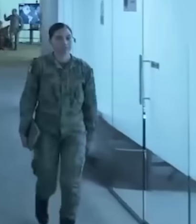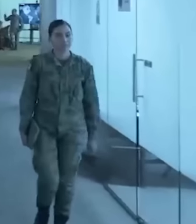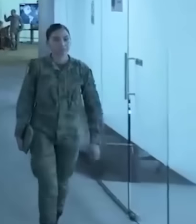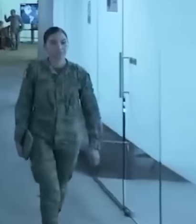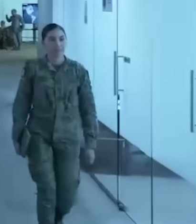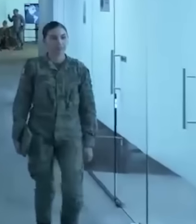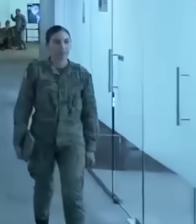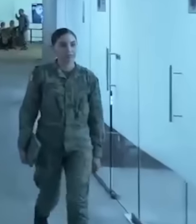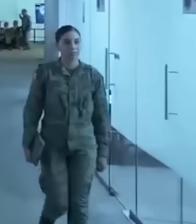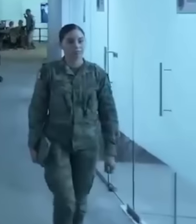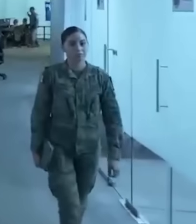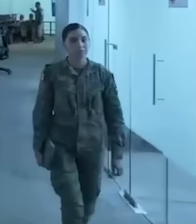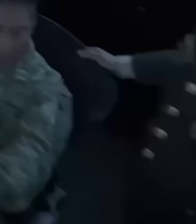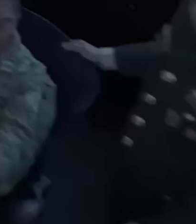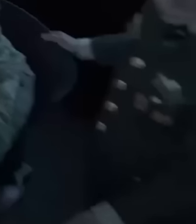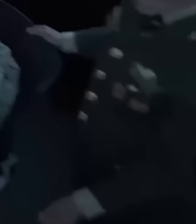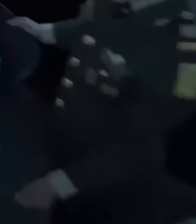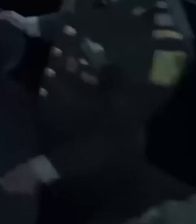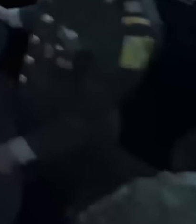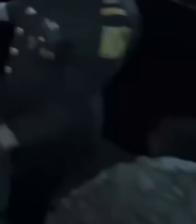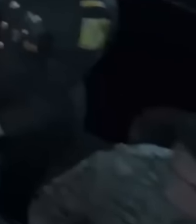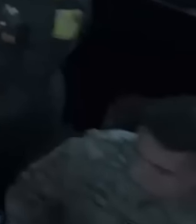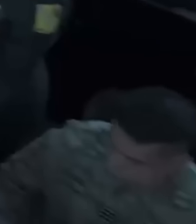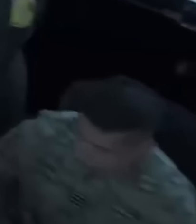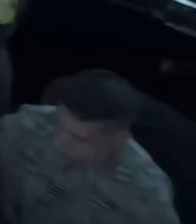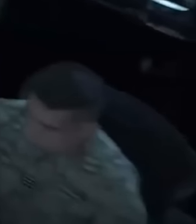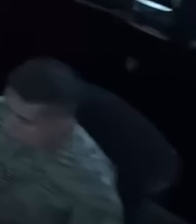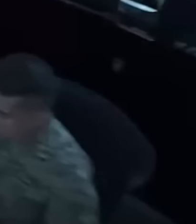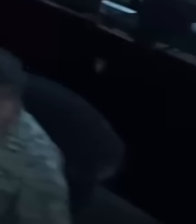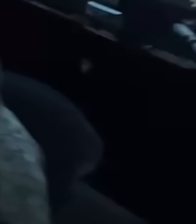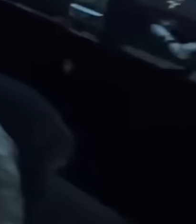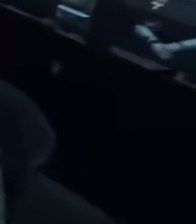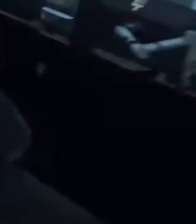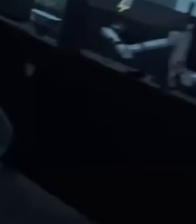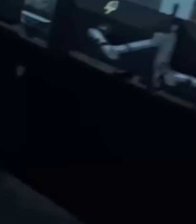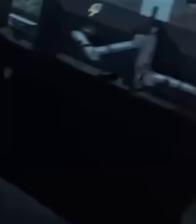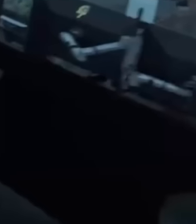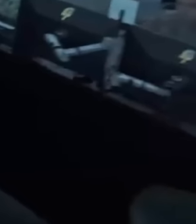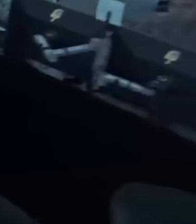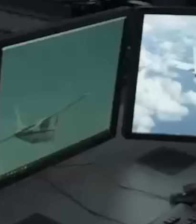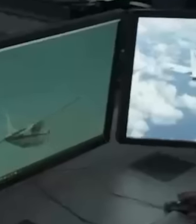priorizando la inteligencia sobre la fuerza bruta y la legalidad sobre la impunidad.